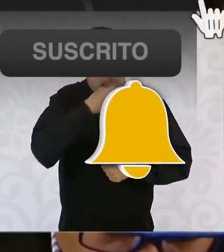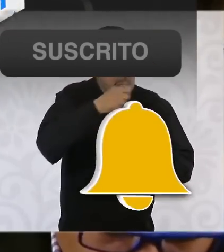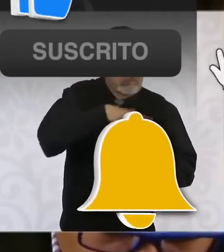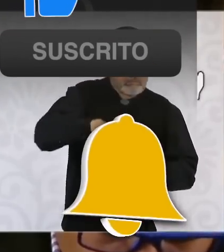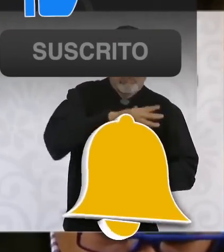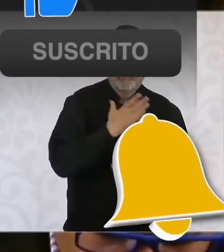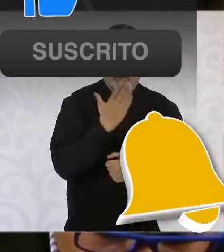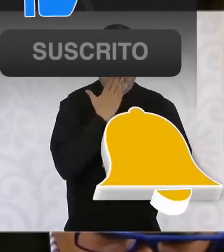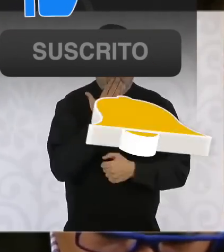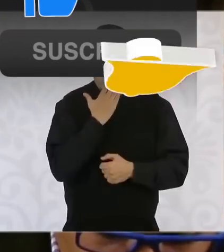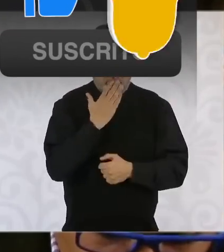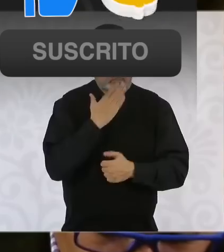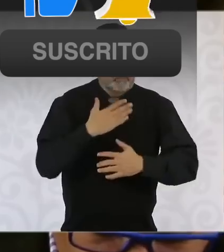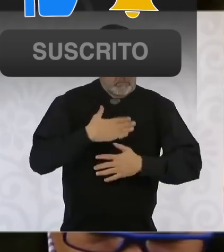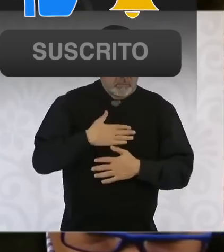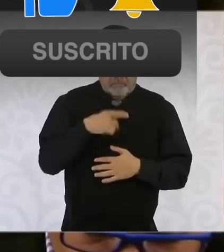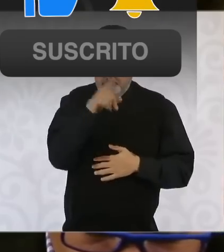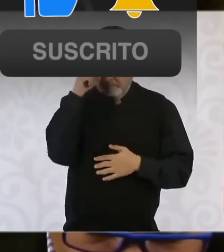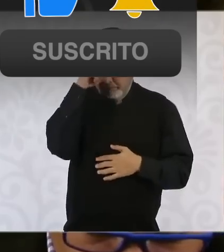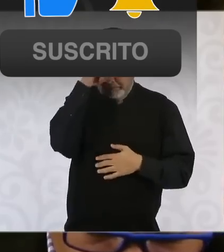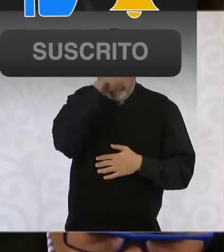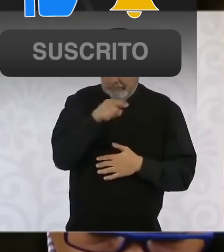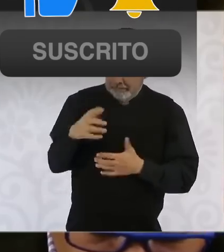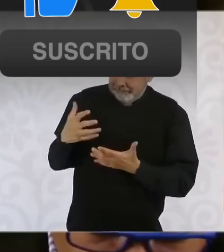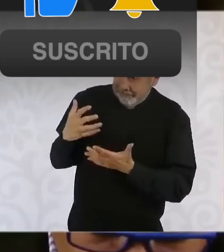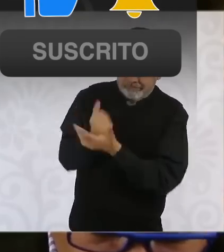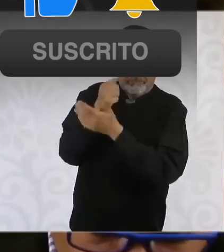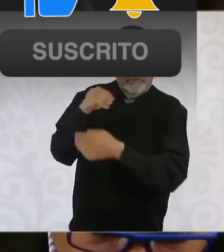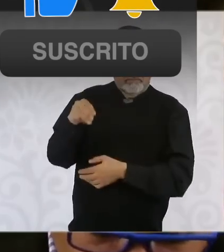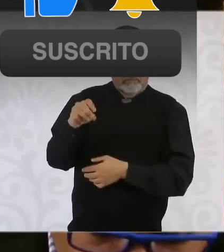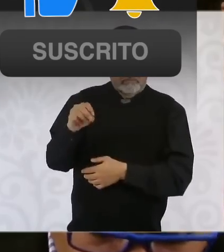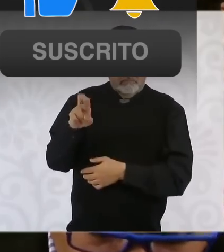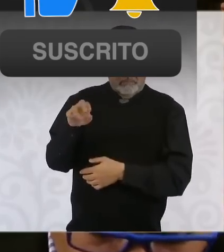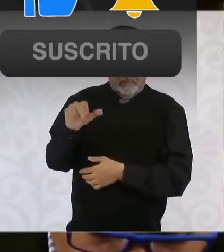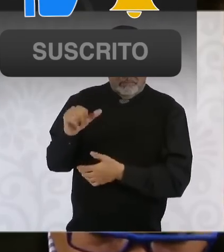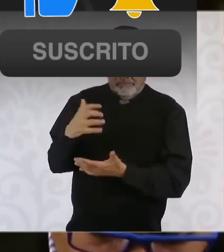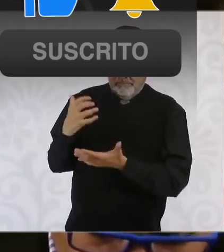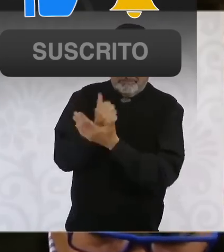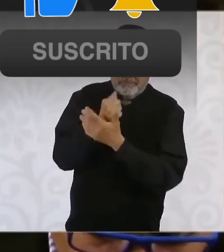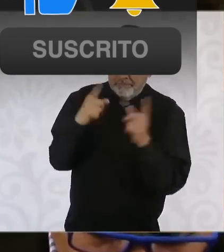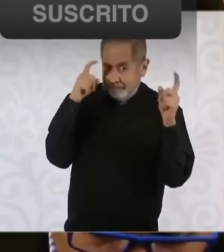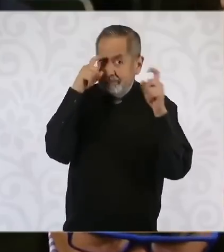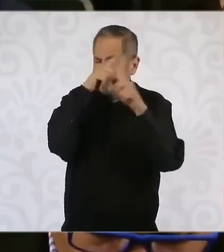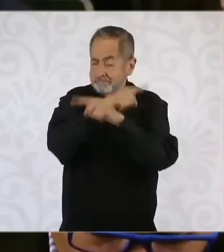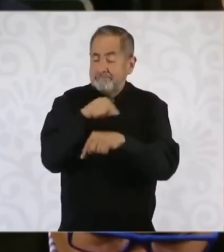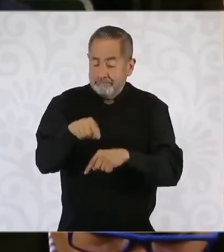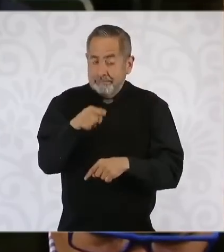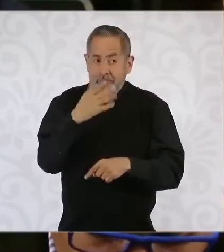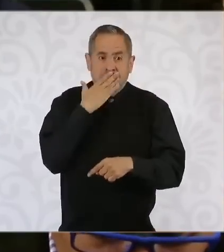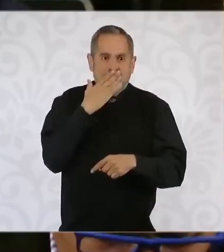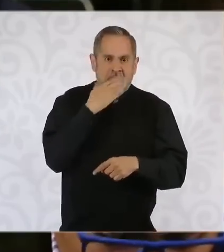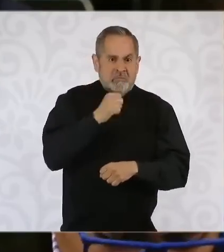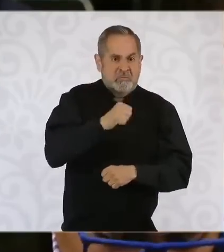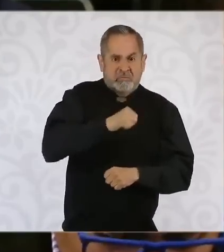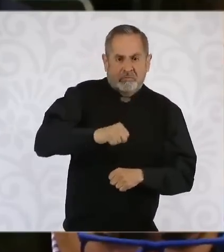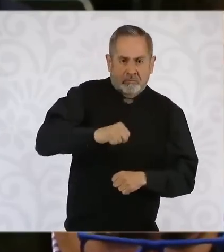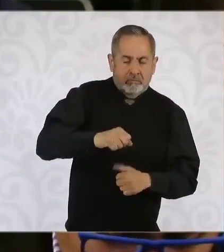los estados difíciles para que penetrara la Pues el movimiento morena pero ahora ganamos los dos